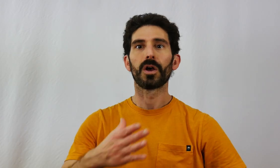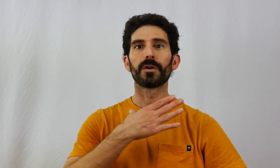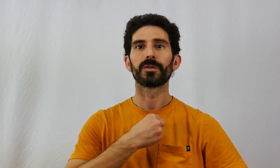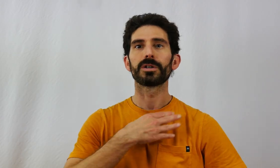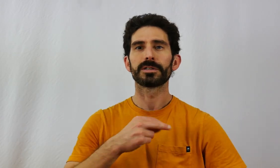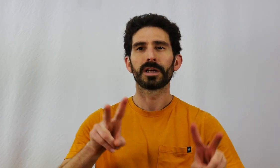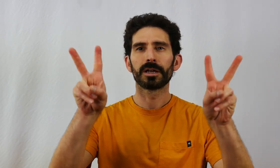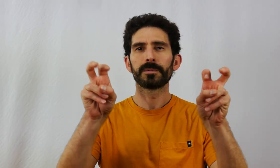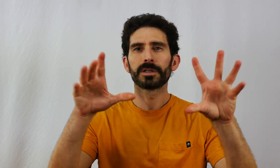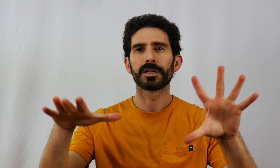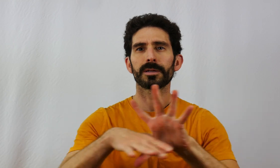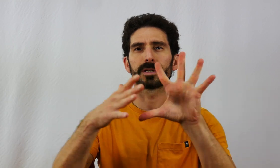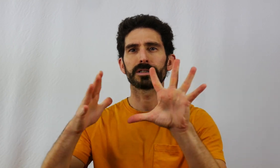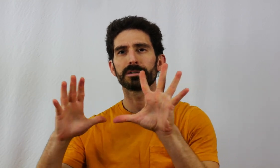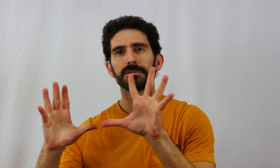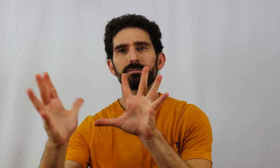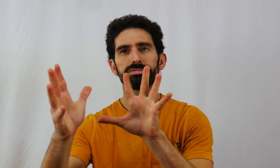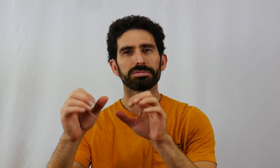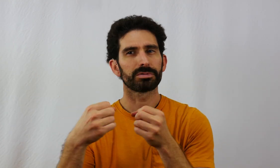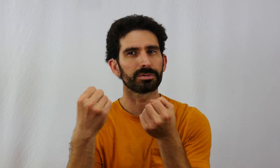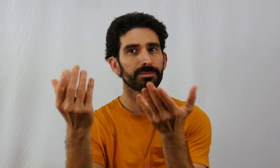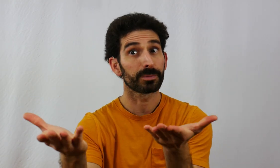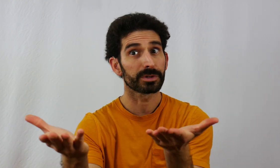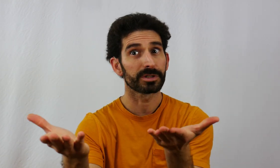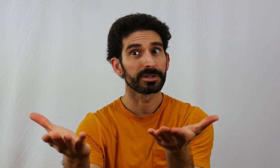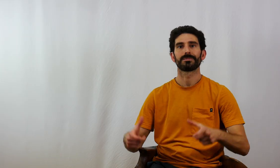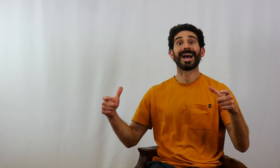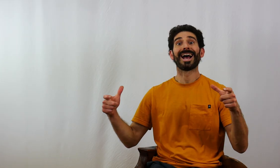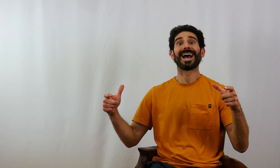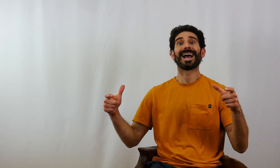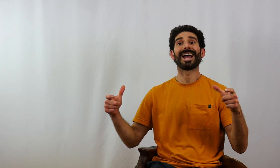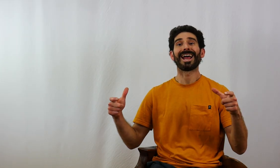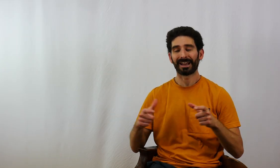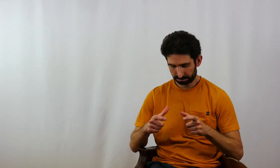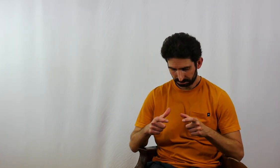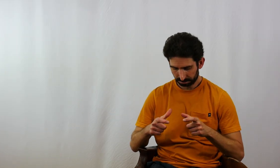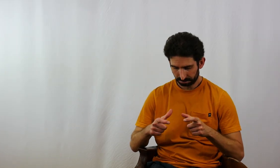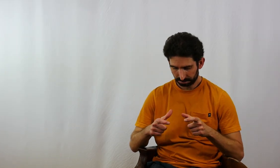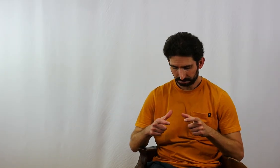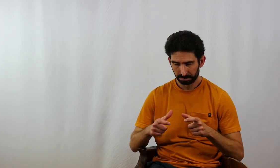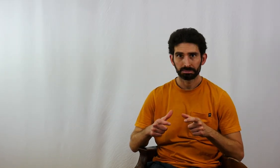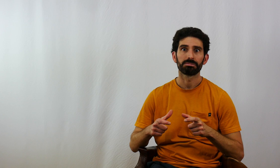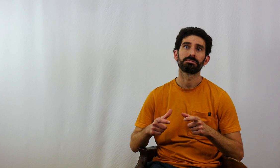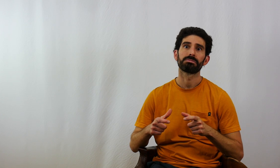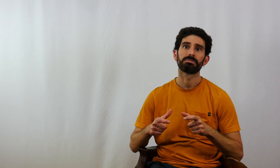Voici ma proposition d'expression imagée en LSF. *Grande assiette petite en réalité*